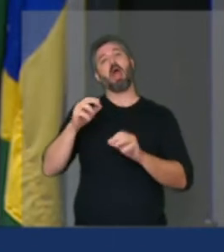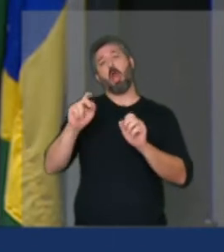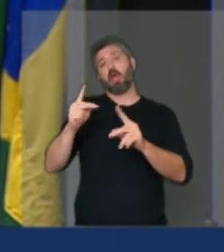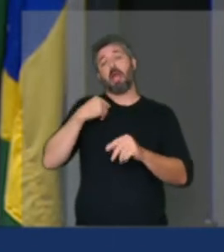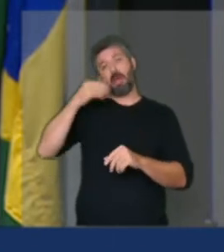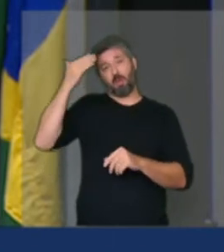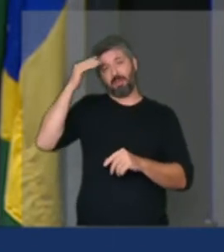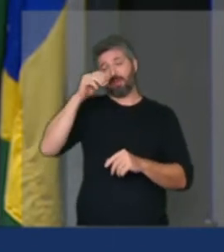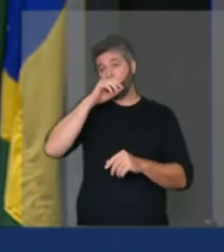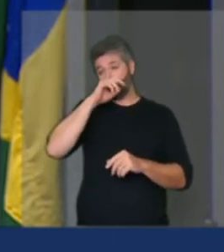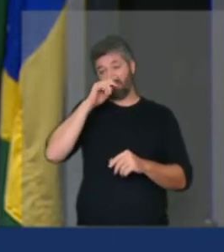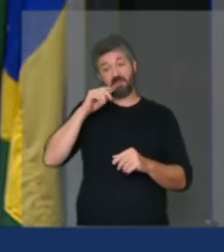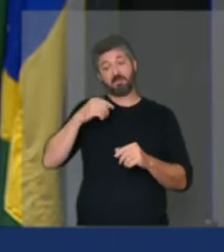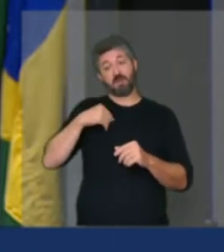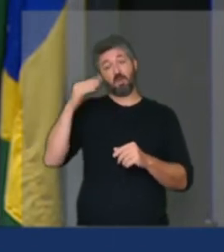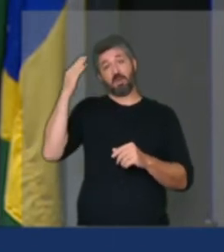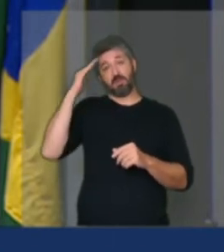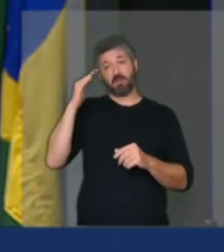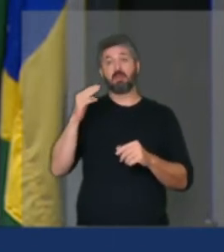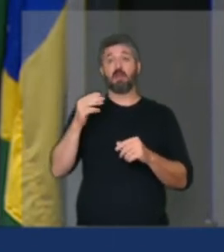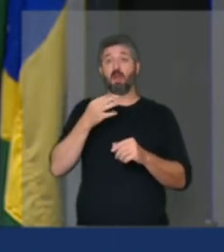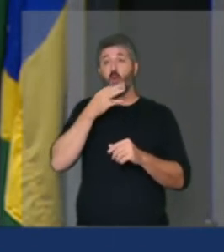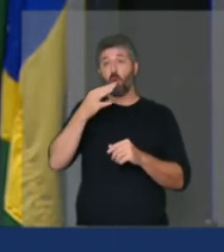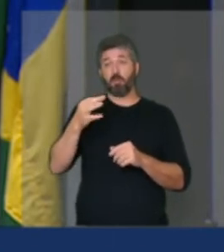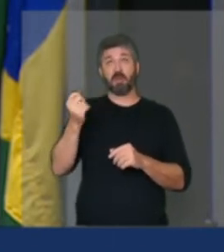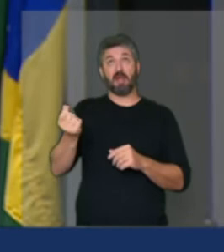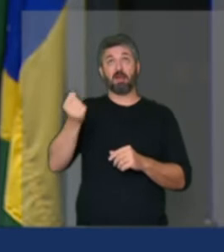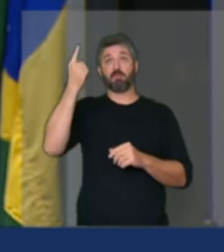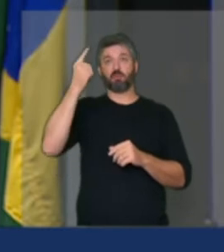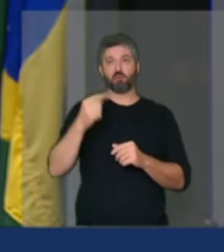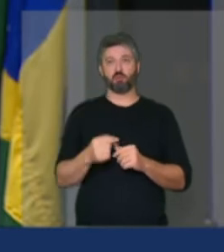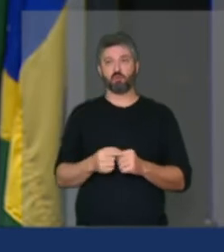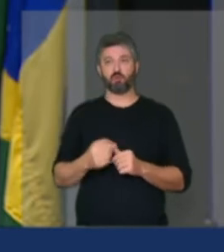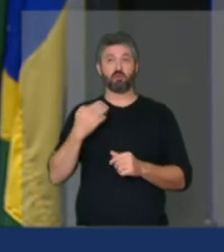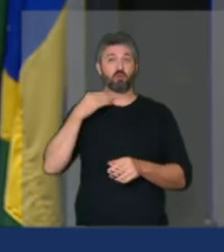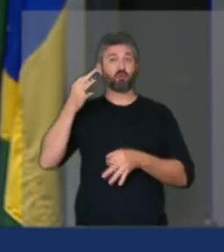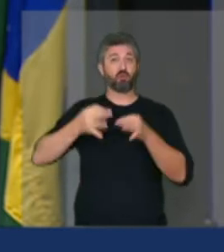ENTENDERIA EU ENTENDERIA ATÉ A OPOSIÇÃO ABSURDA DE JUÍZES DO ALTO ESCALÃO DESSE